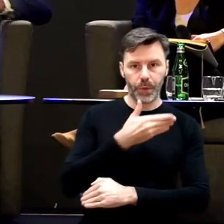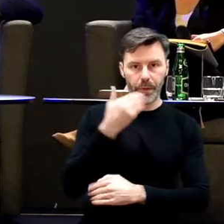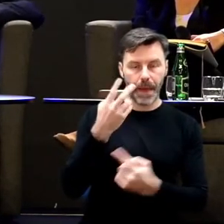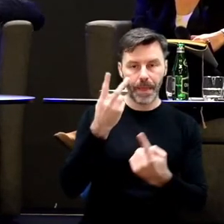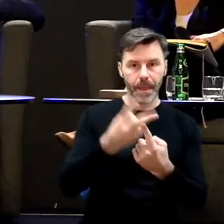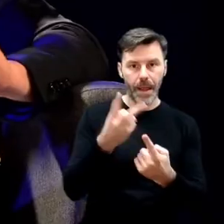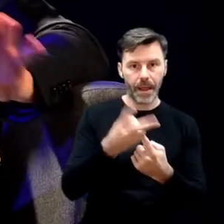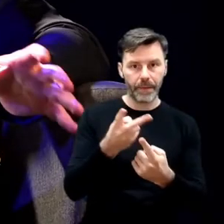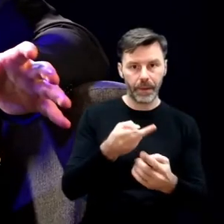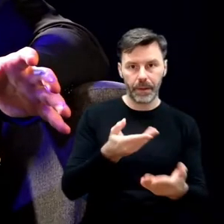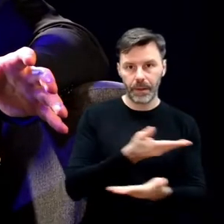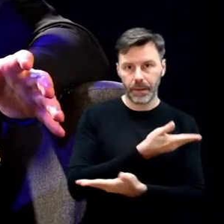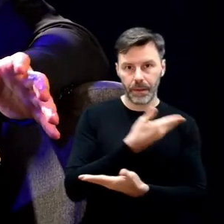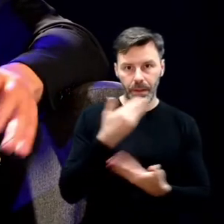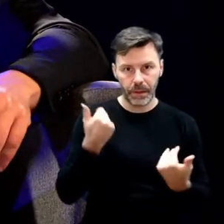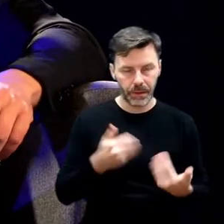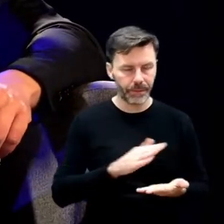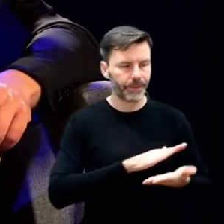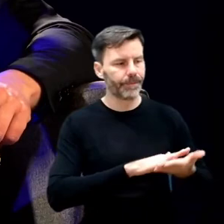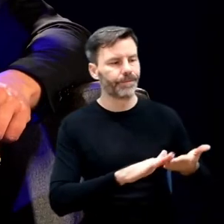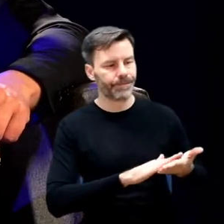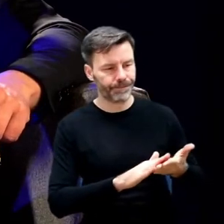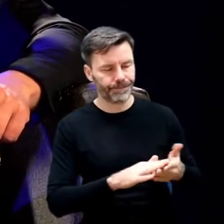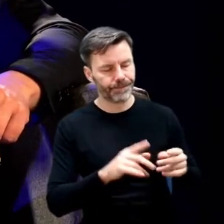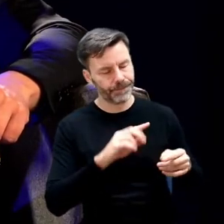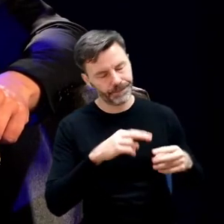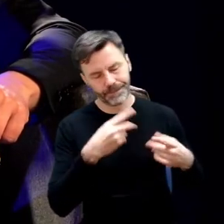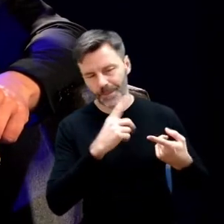Dobrze, przechodzimy teraz już do spraw politycznych, więc chciałbym...